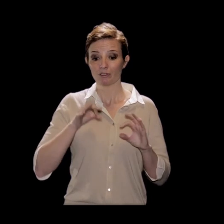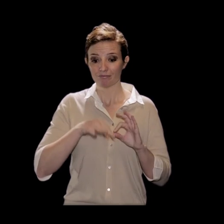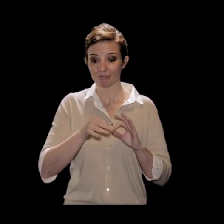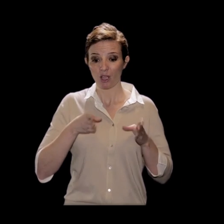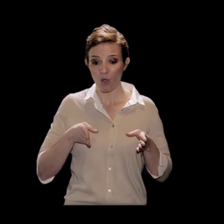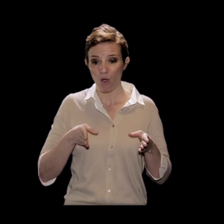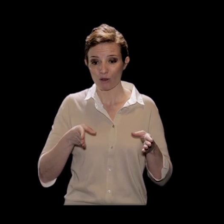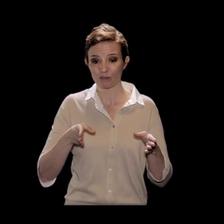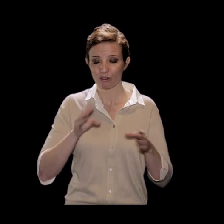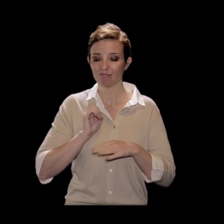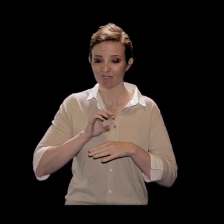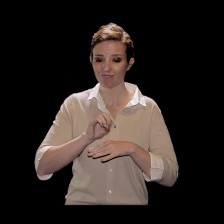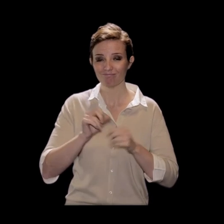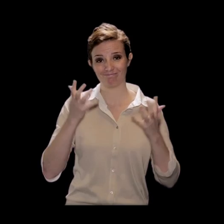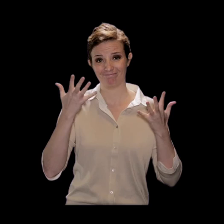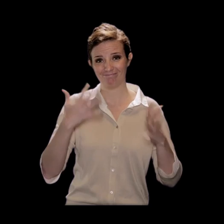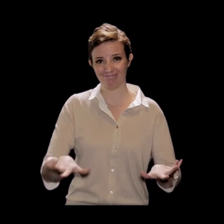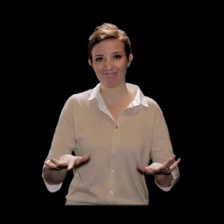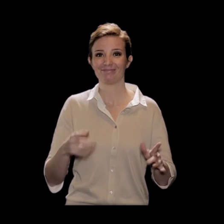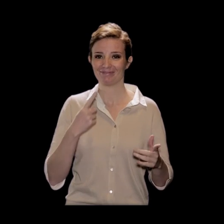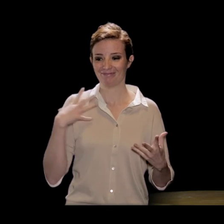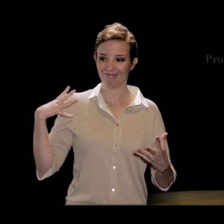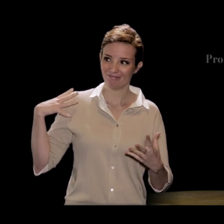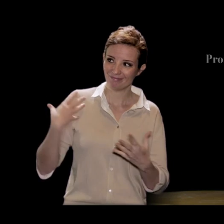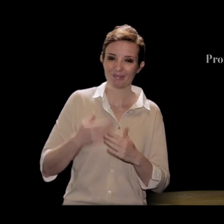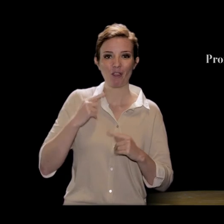Con queste 24 pillole sul tema della matematica di base,